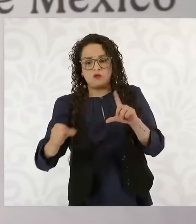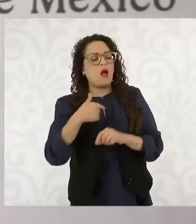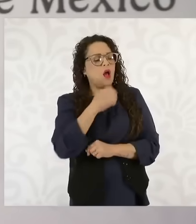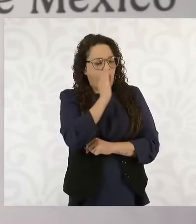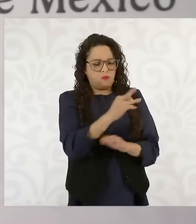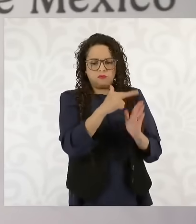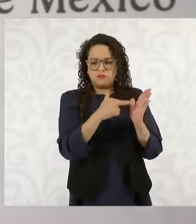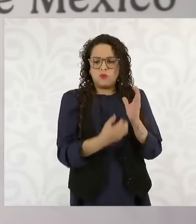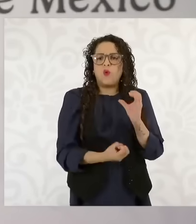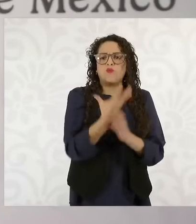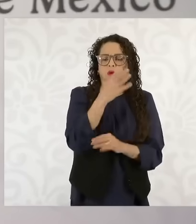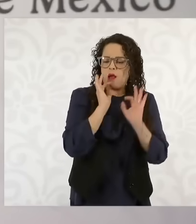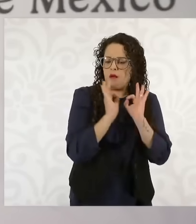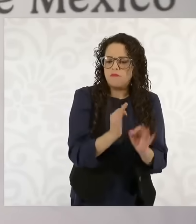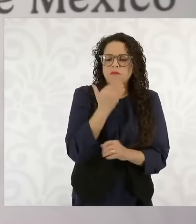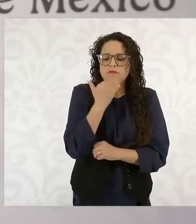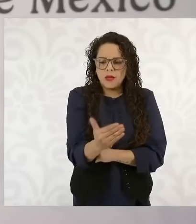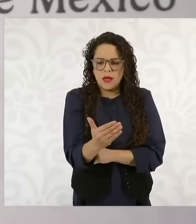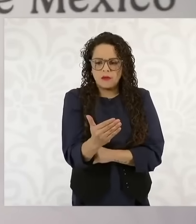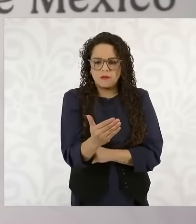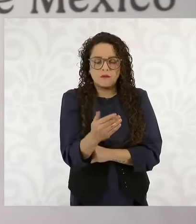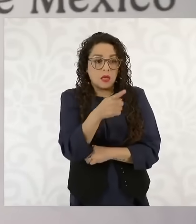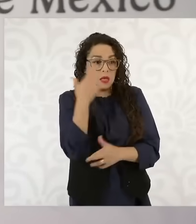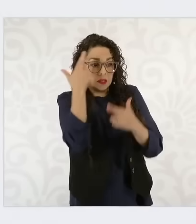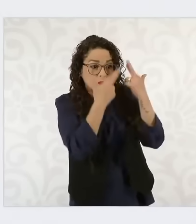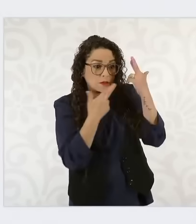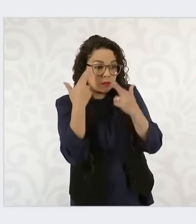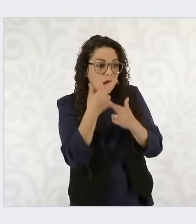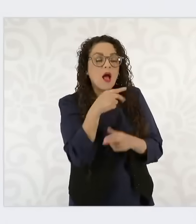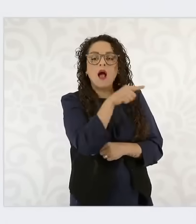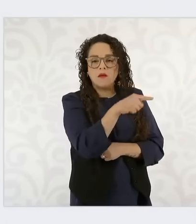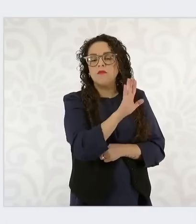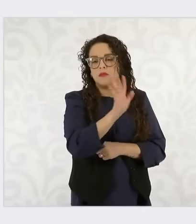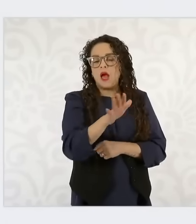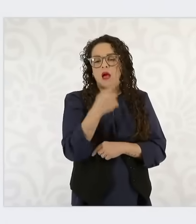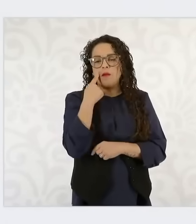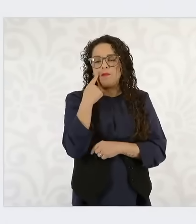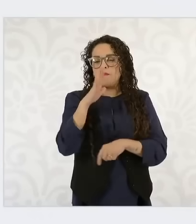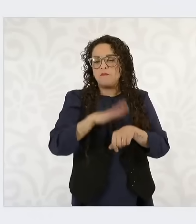empezó a migrar. Esperemos que migren todos para que paguen lo que tienen que pagar por